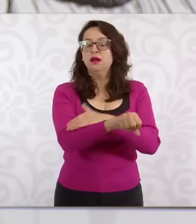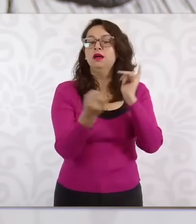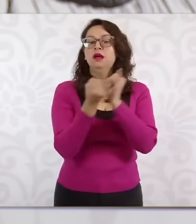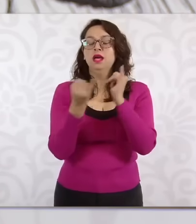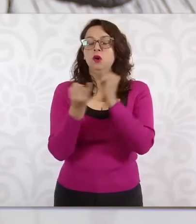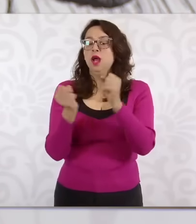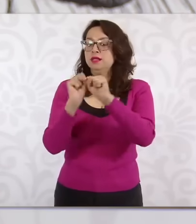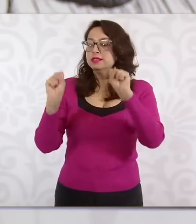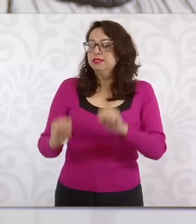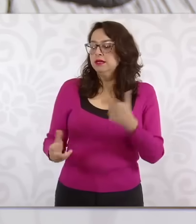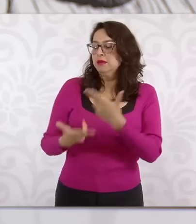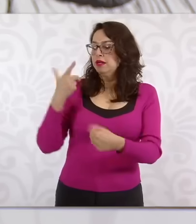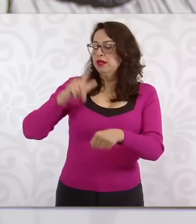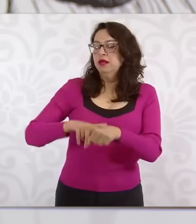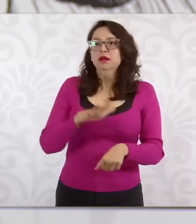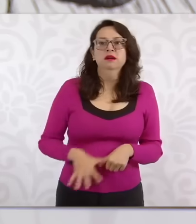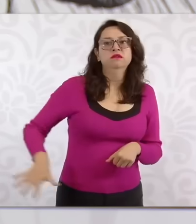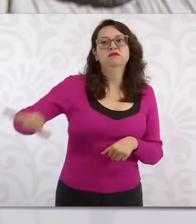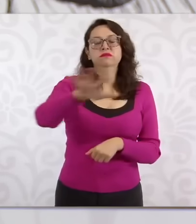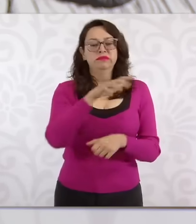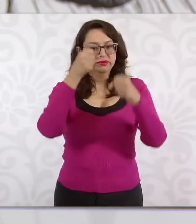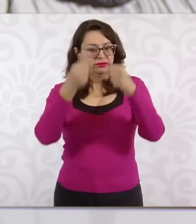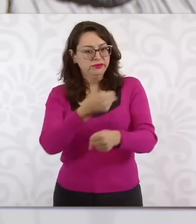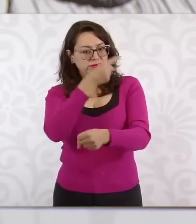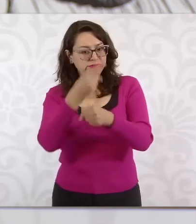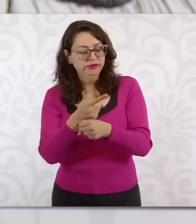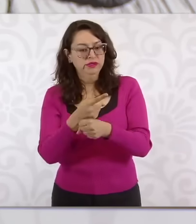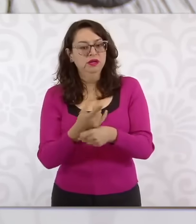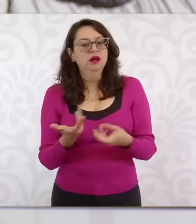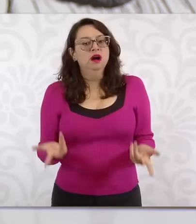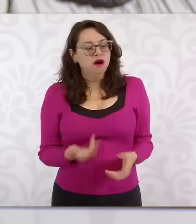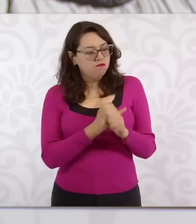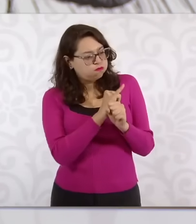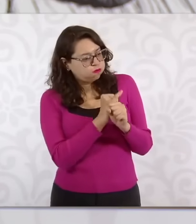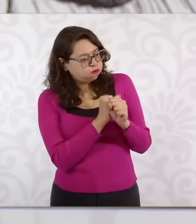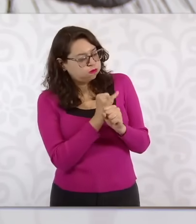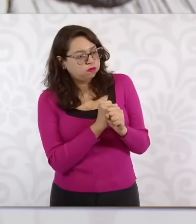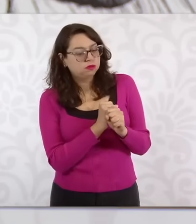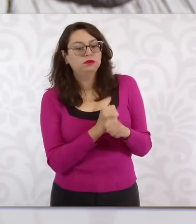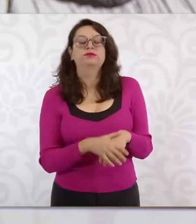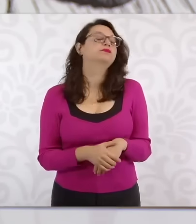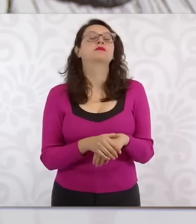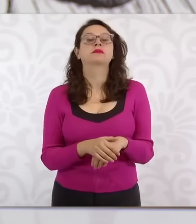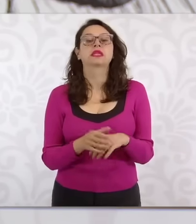pública. Este sistema de inteligencia, perdón, el sistema nacional de inteligencia e investigación